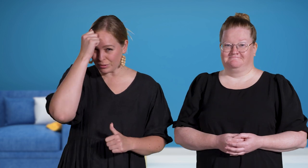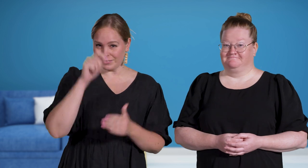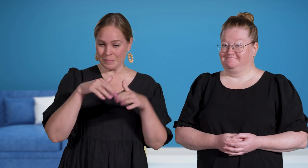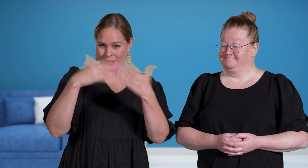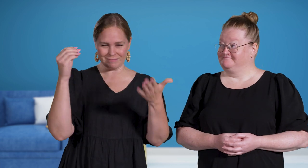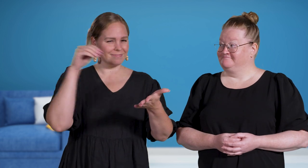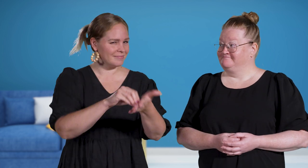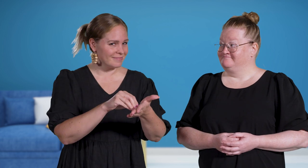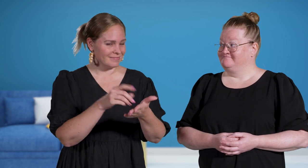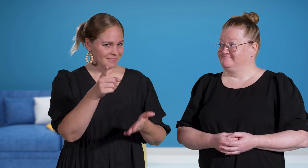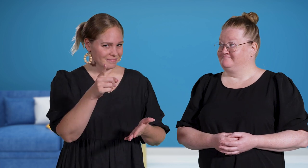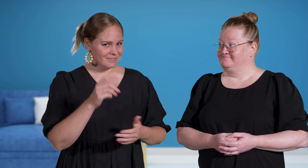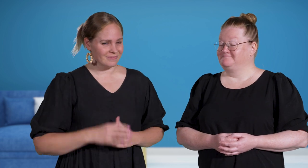Muista varata kalenteriin!